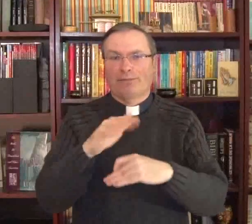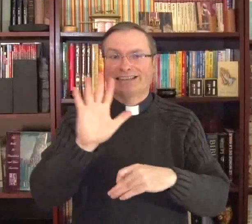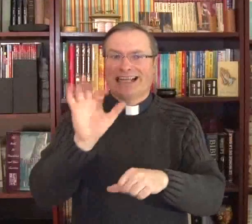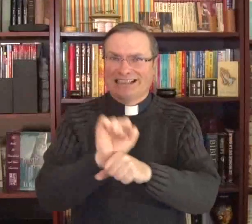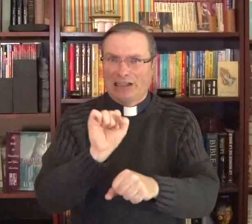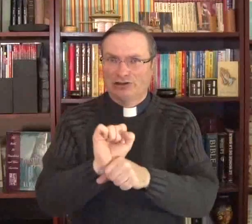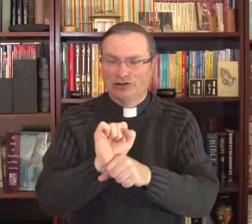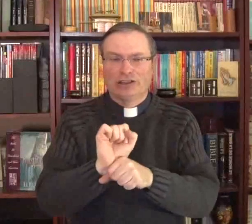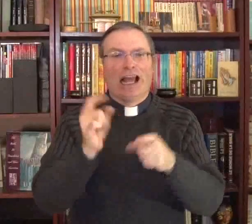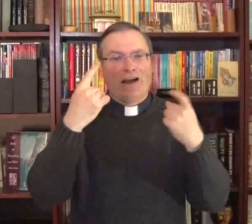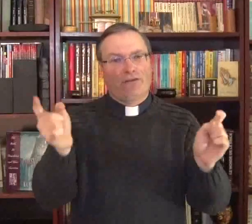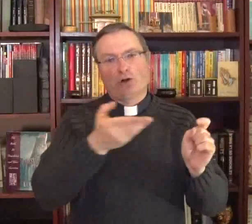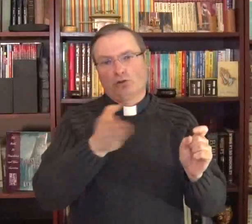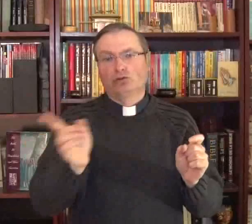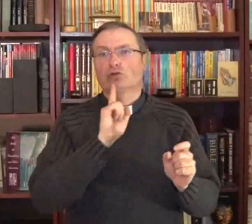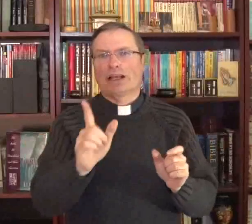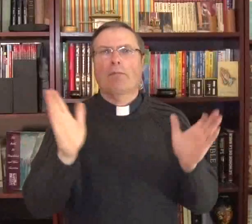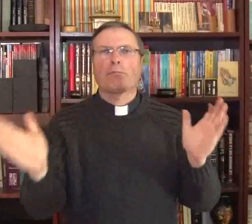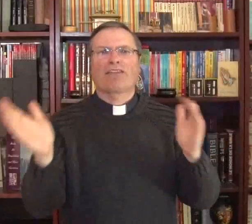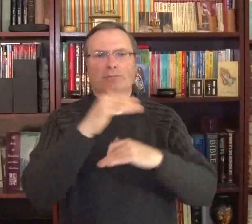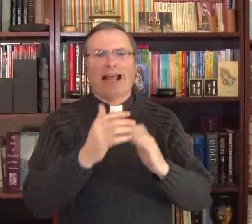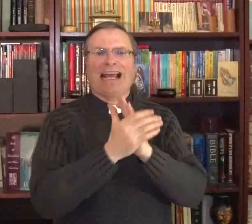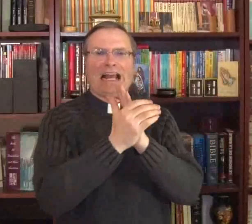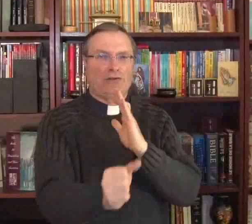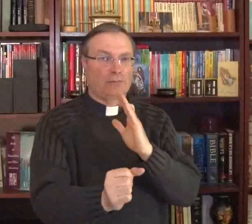sa tâche afin que vous soyez parfaitement qualifiés,